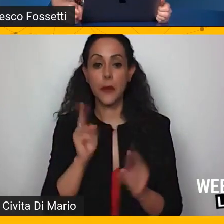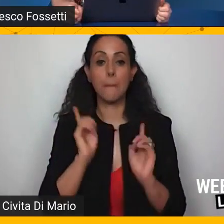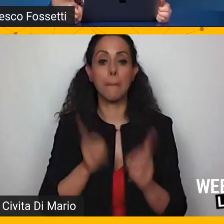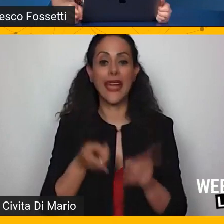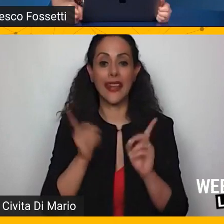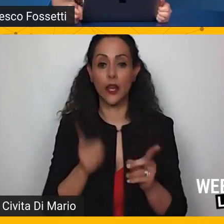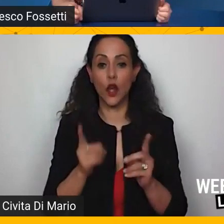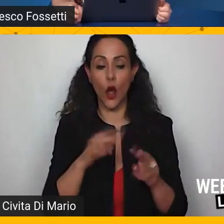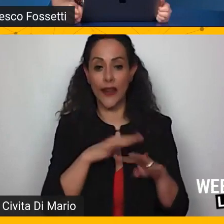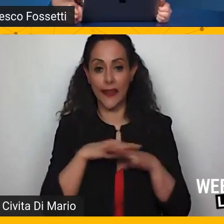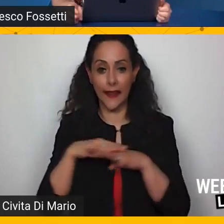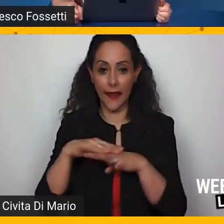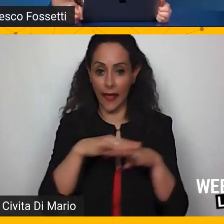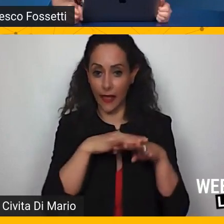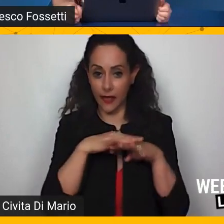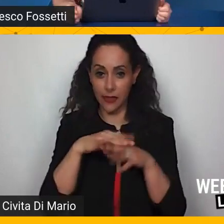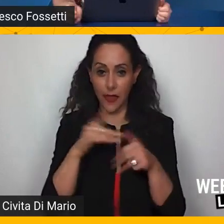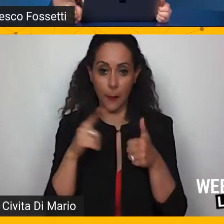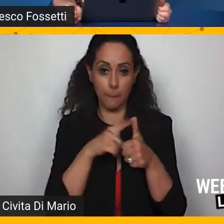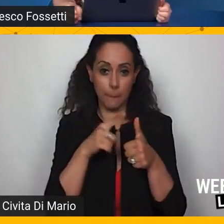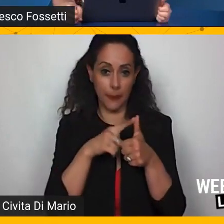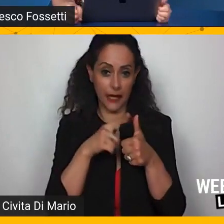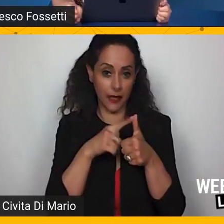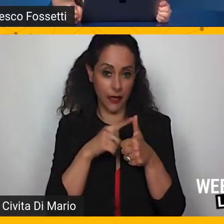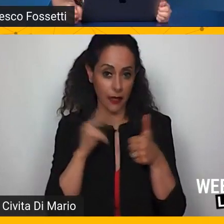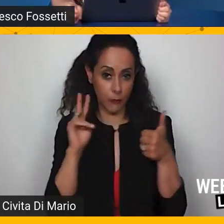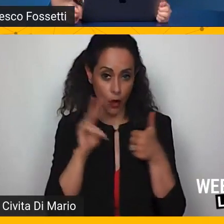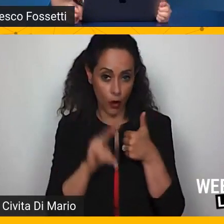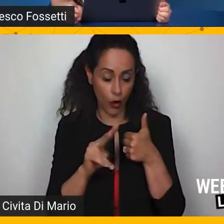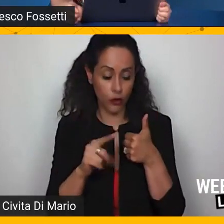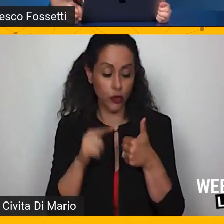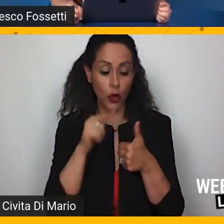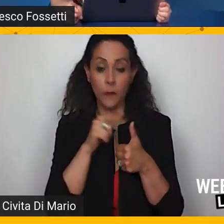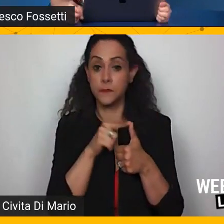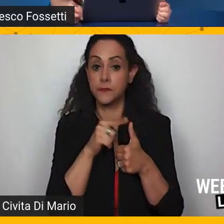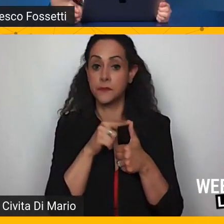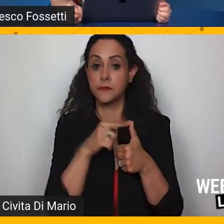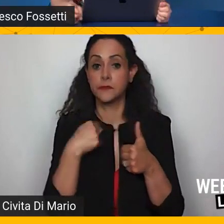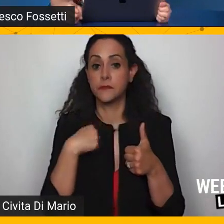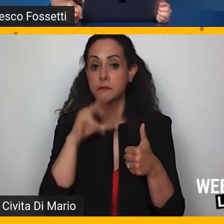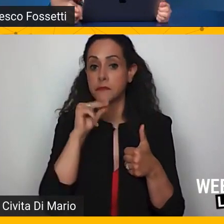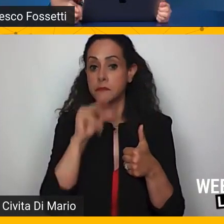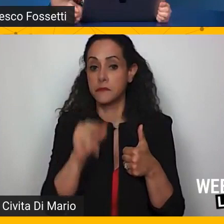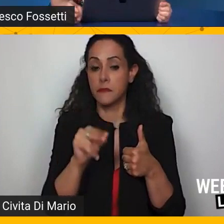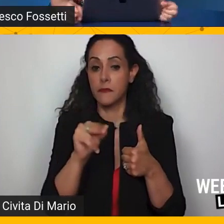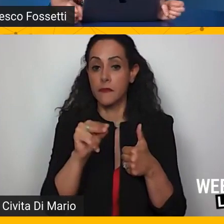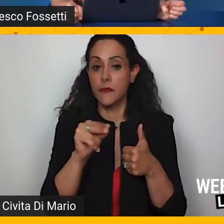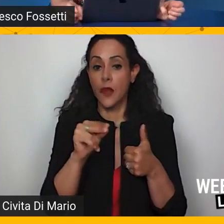pericoli della rete con il primo con primo webinar eh dove